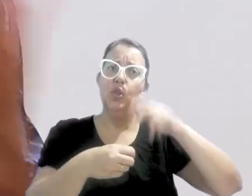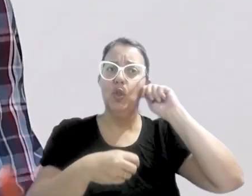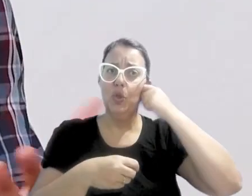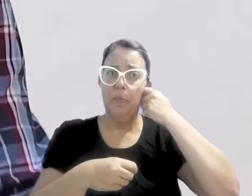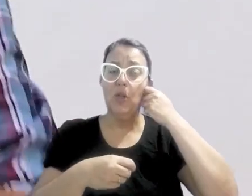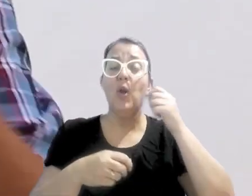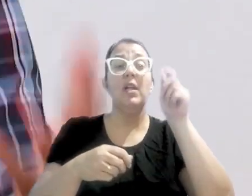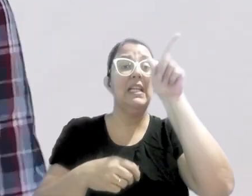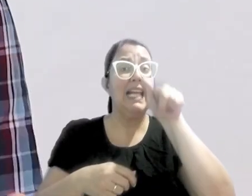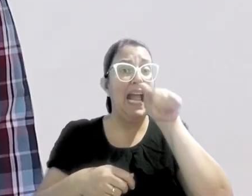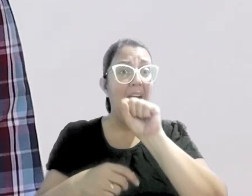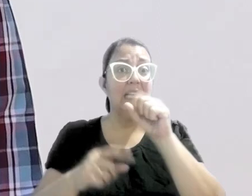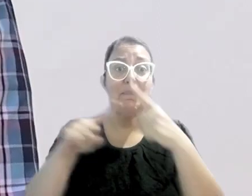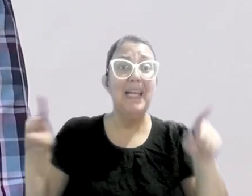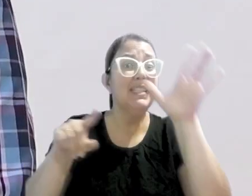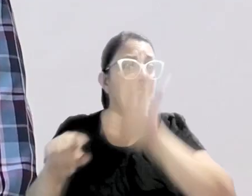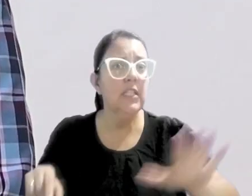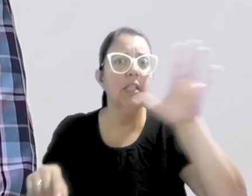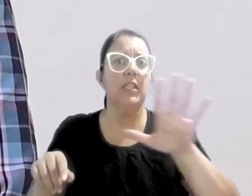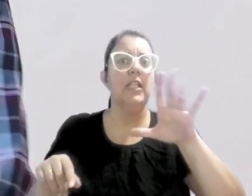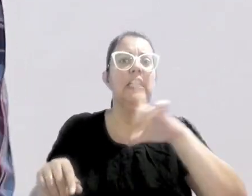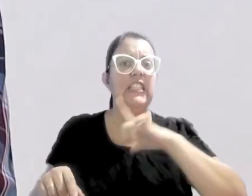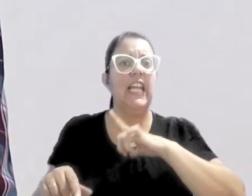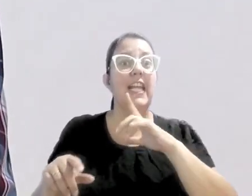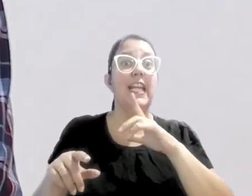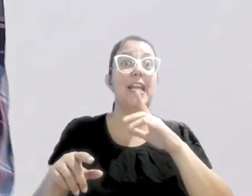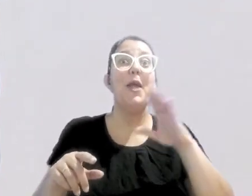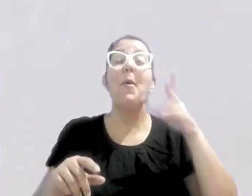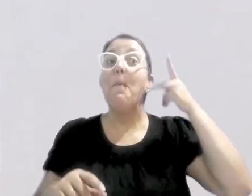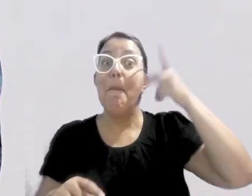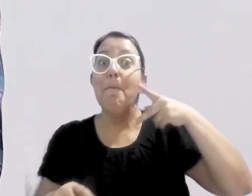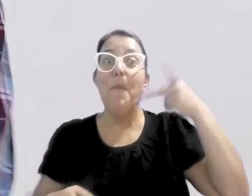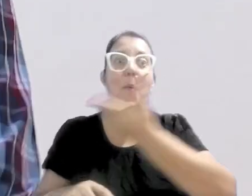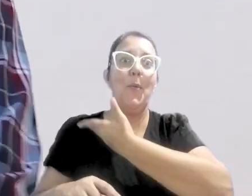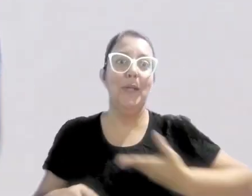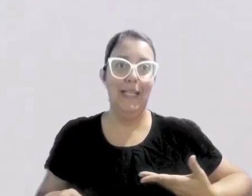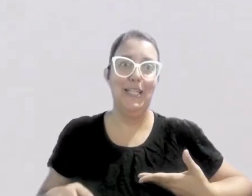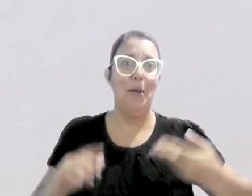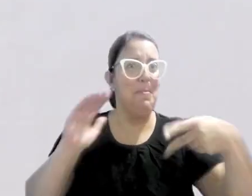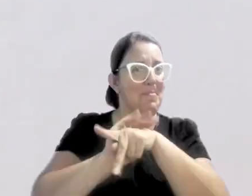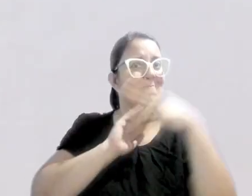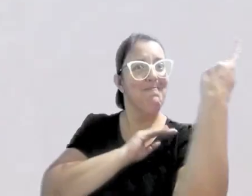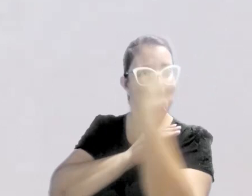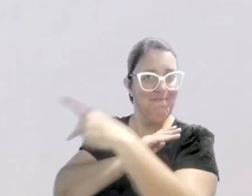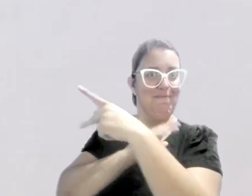como ao desenvolvimento de uma forma geral, isso é deliberado, isso tem uma intenção, isso vira uma política pública em si.